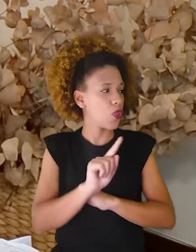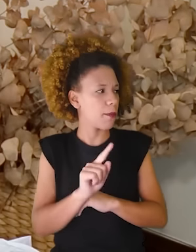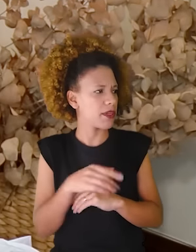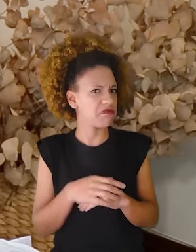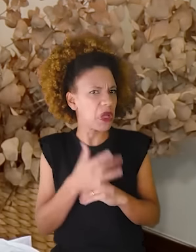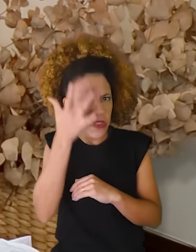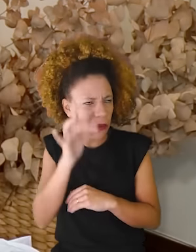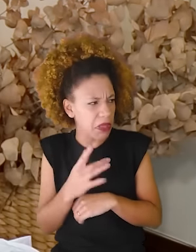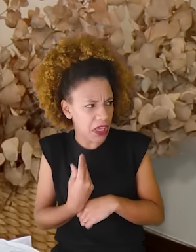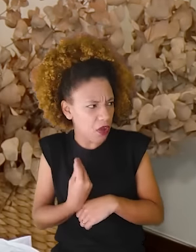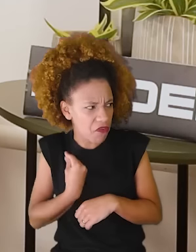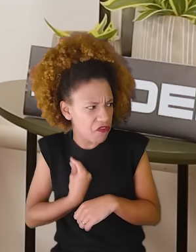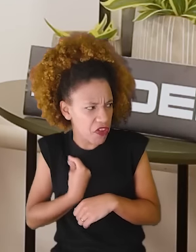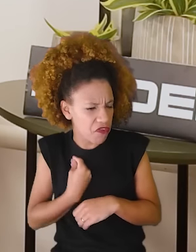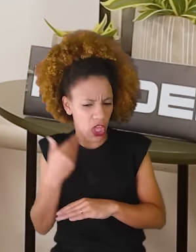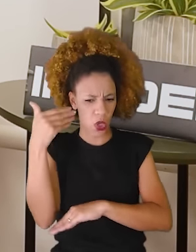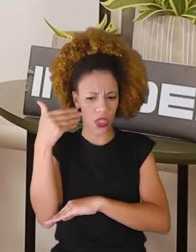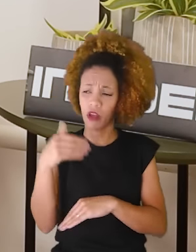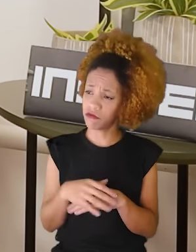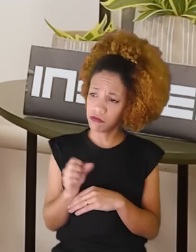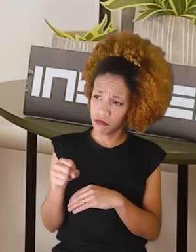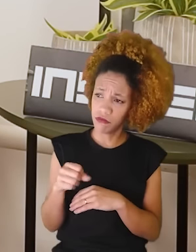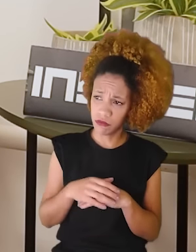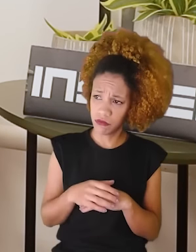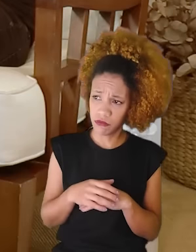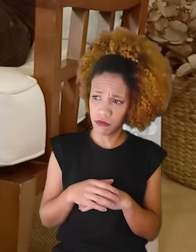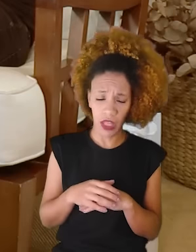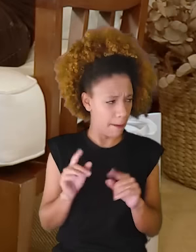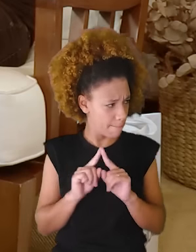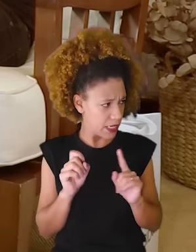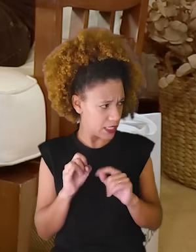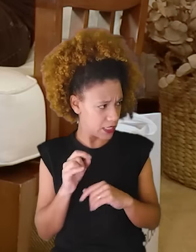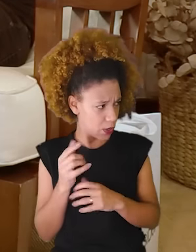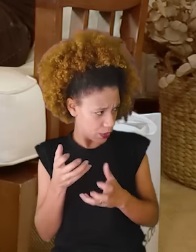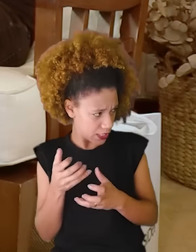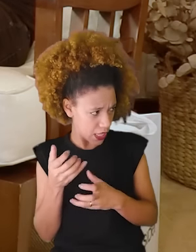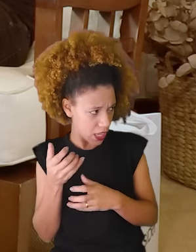que dava para morar em hotel assim dá dá ele mora lá mas se eu quiser morar aqui eu consigo posso